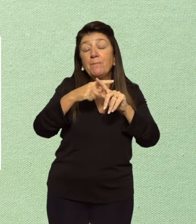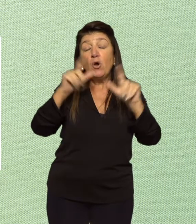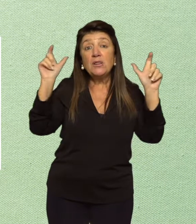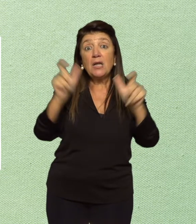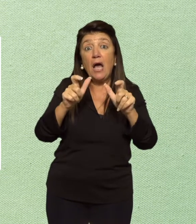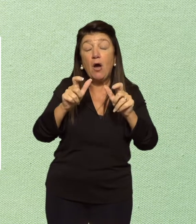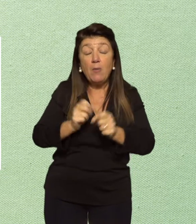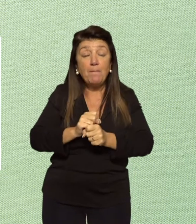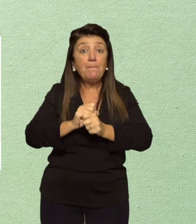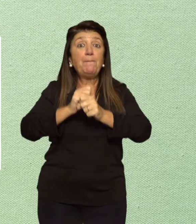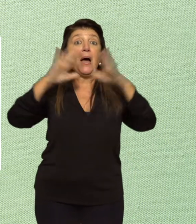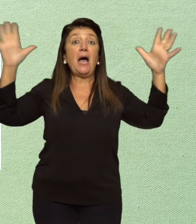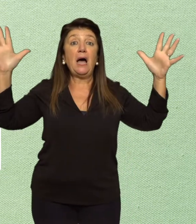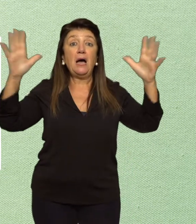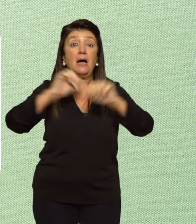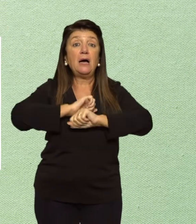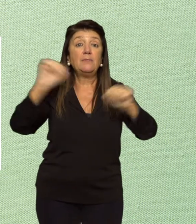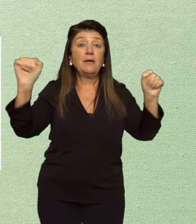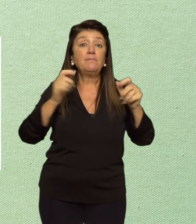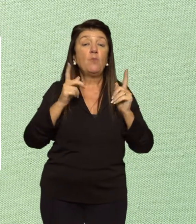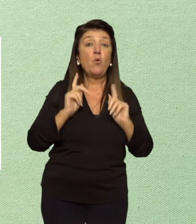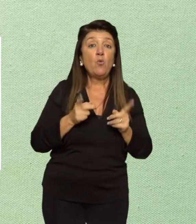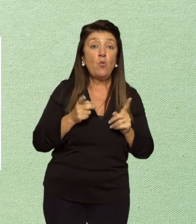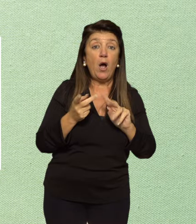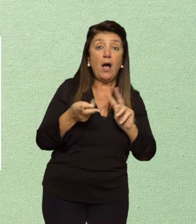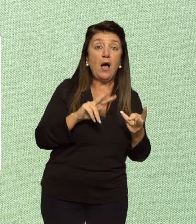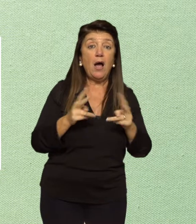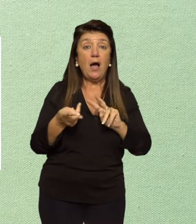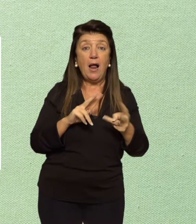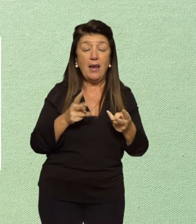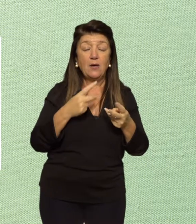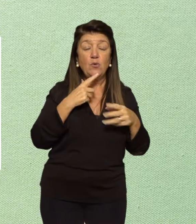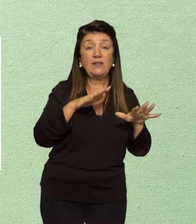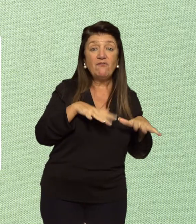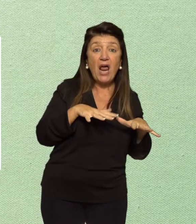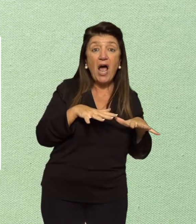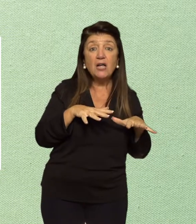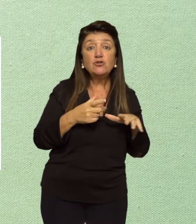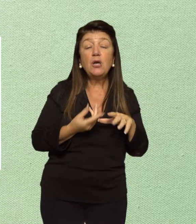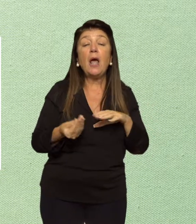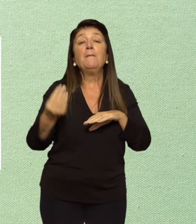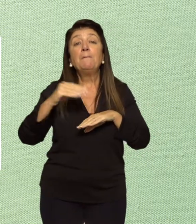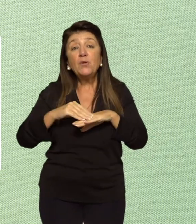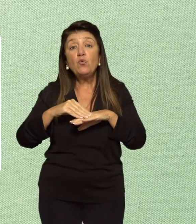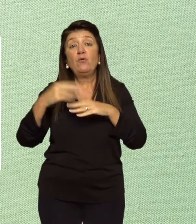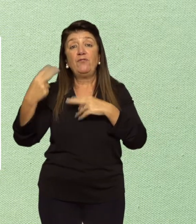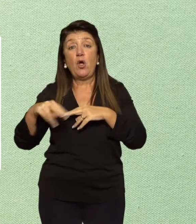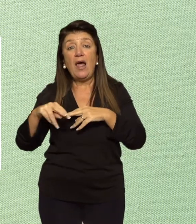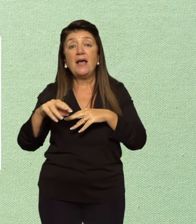anche la violenza è subentrata ad una fragilità? E quindi io che mi trovo te Giovannina seduta